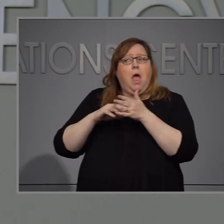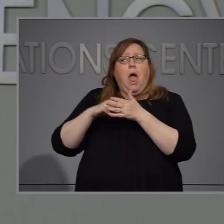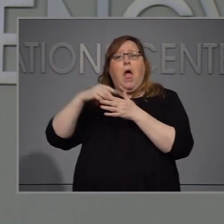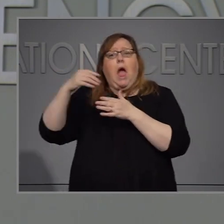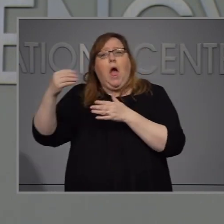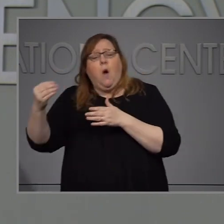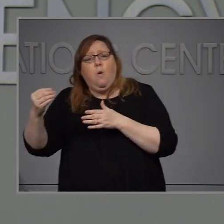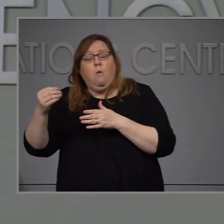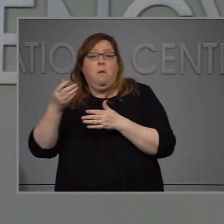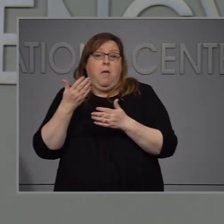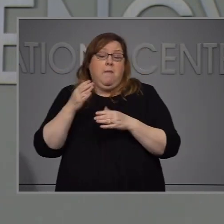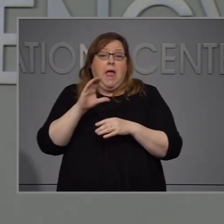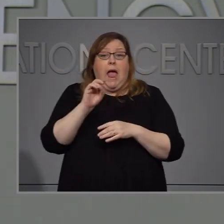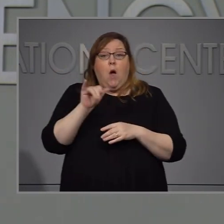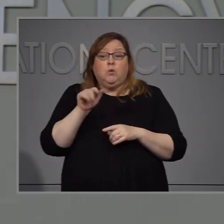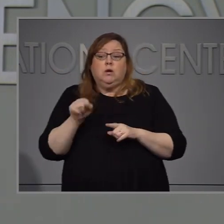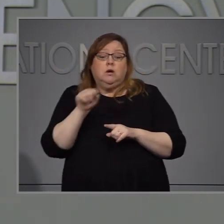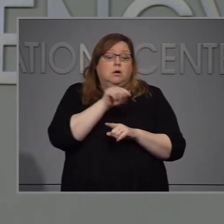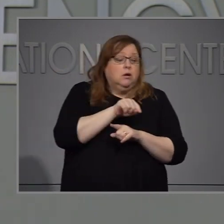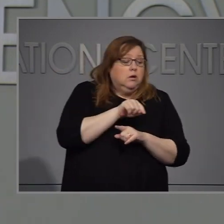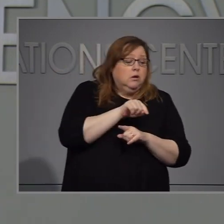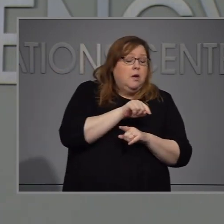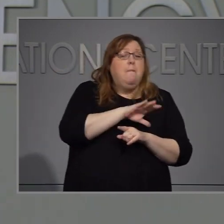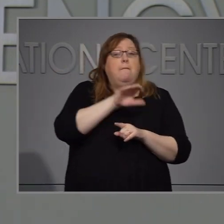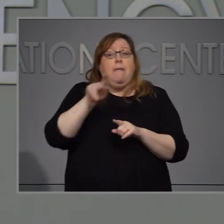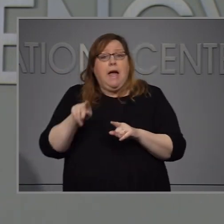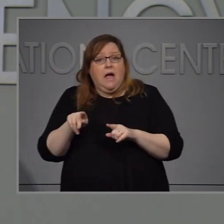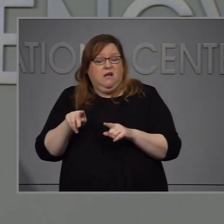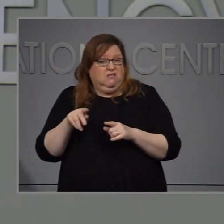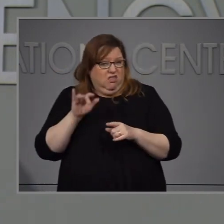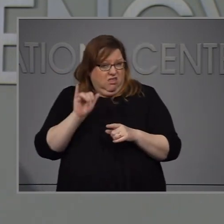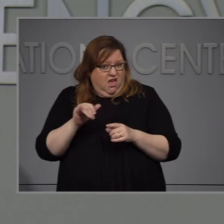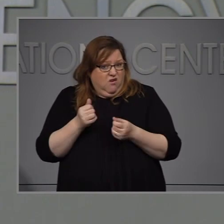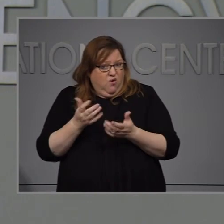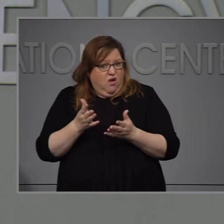O de otro condado, en el oeste de Carolina del Norte y usted menciona,